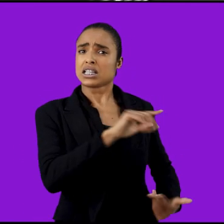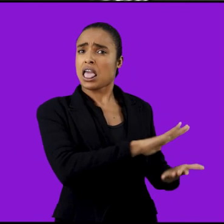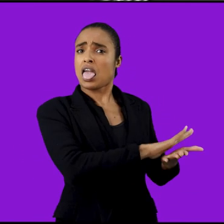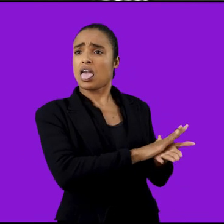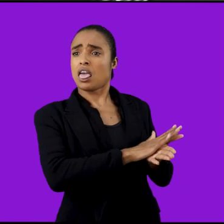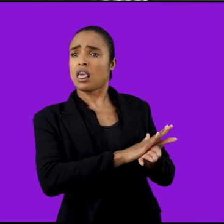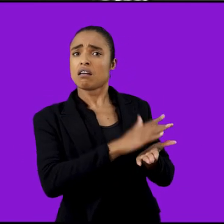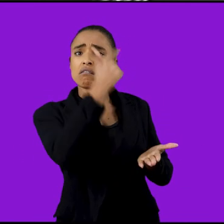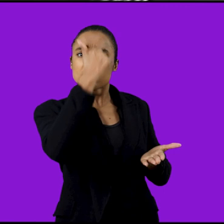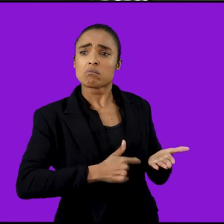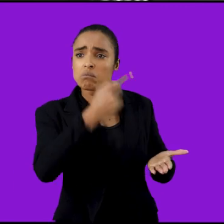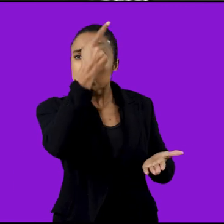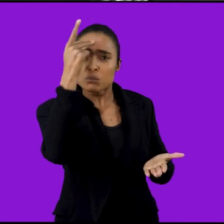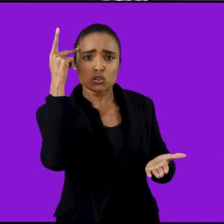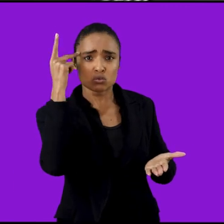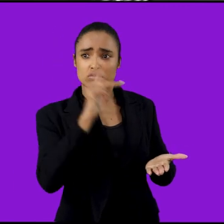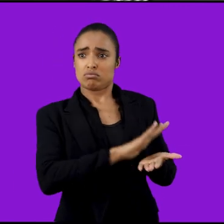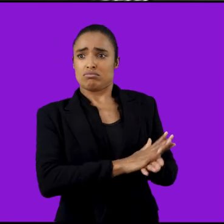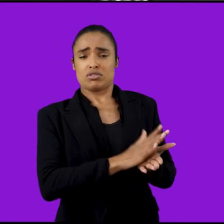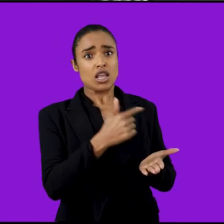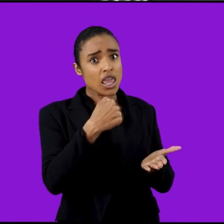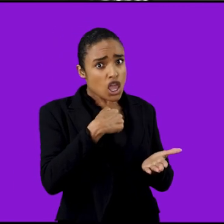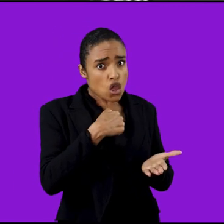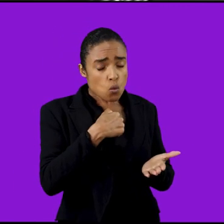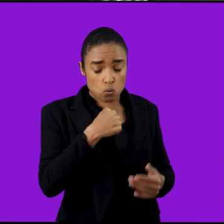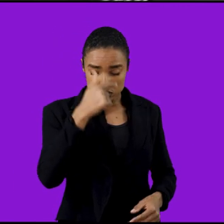Saca? Eu sou quem eu sou e ponto final… E ponto final…